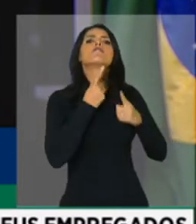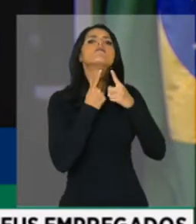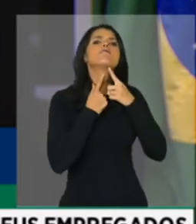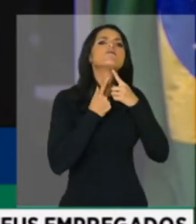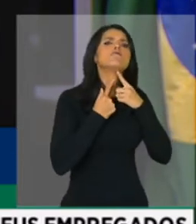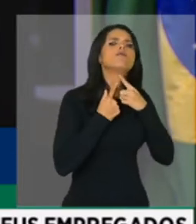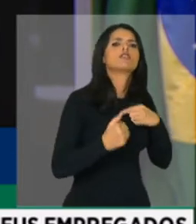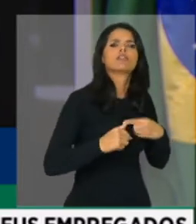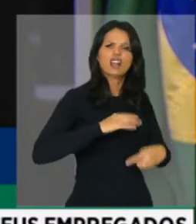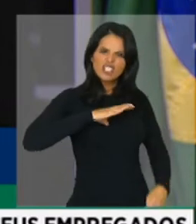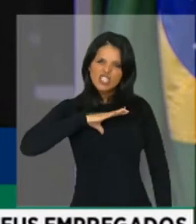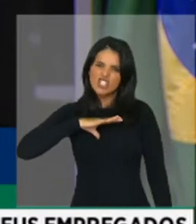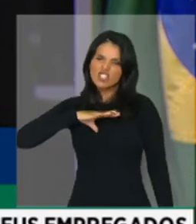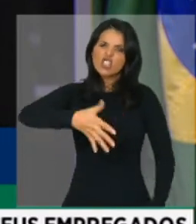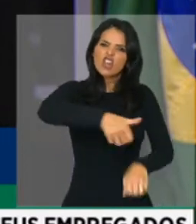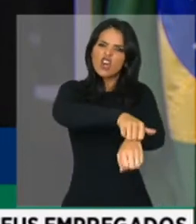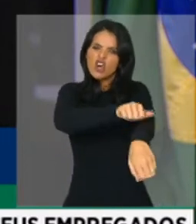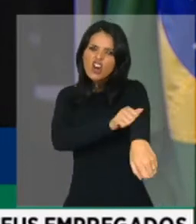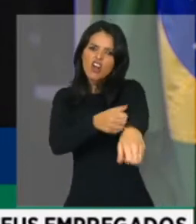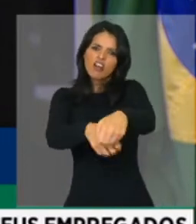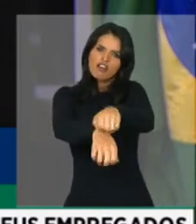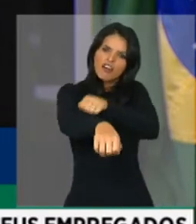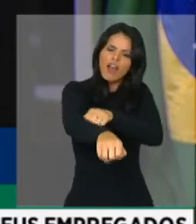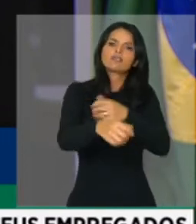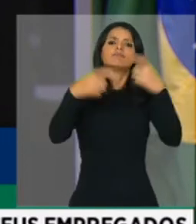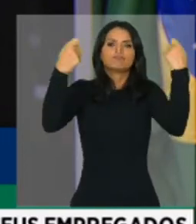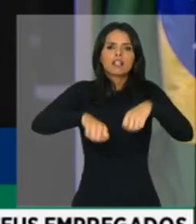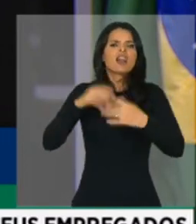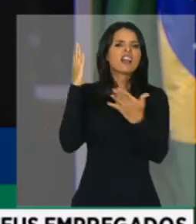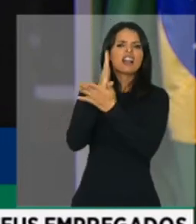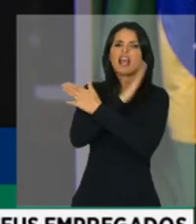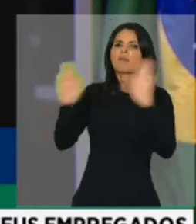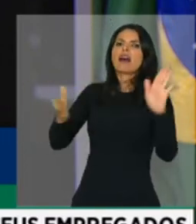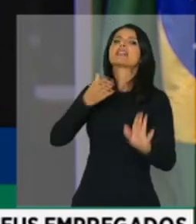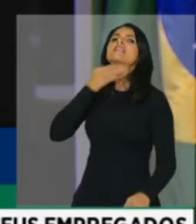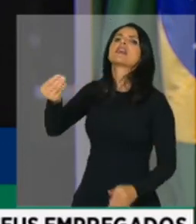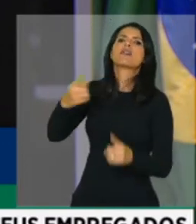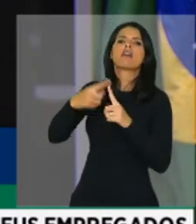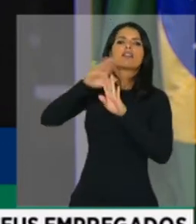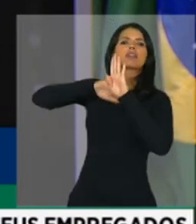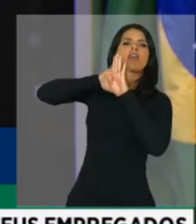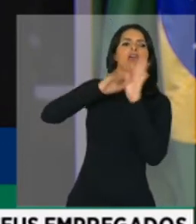CORAGEM. VAMOS PARAR DE DEMAGOGIA E IDEOLOGIA SEJA ELA DE ESQUERDA, DE CENTRO OU DE DIREITA. E DE CONVERSA FIADA E